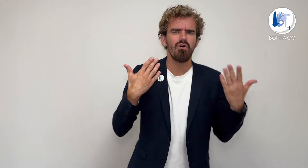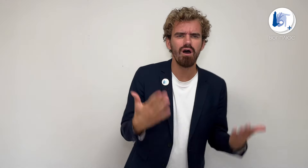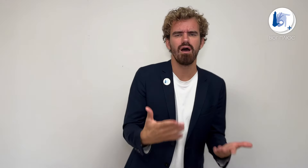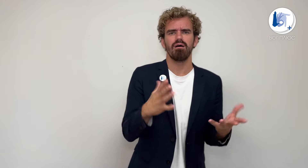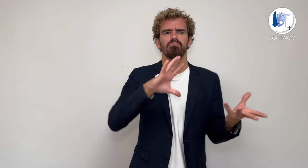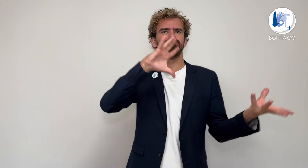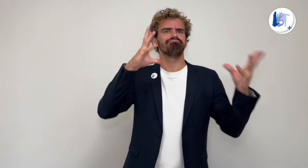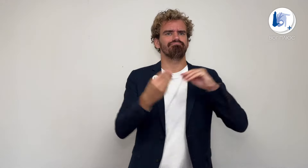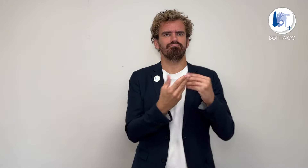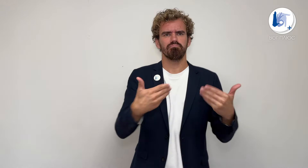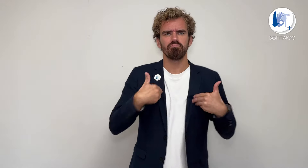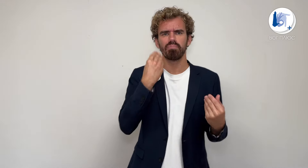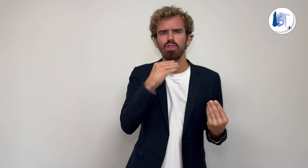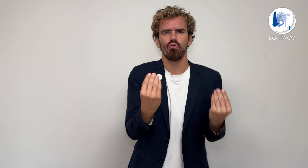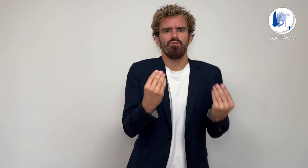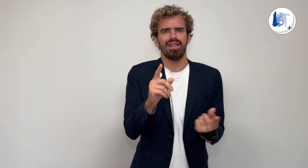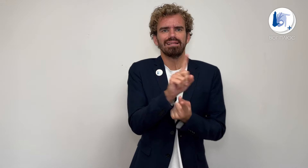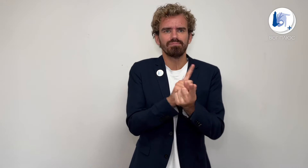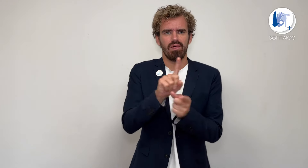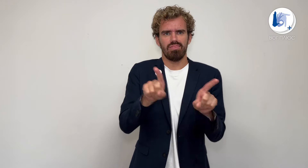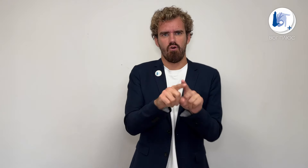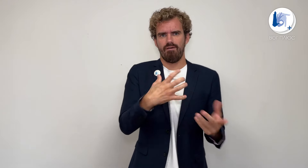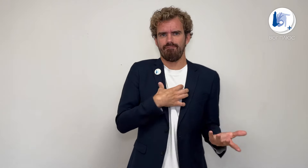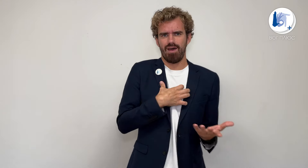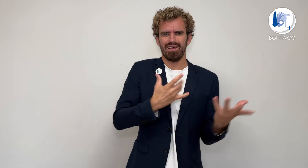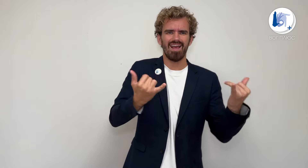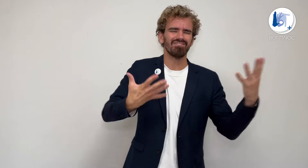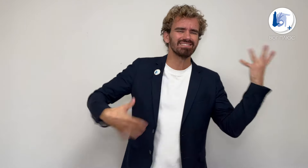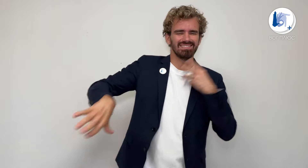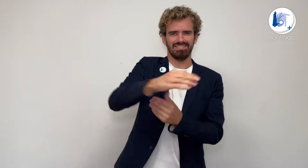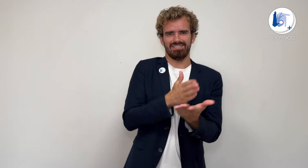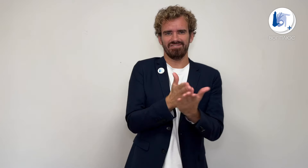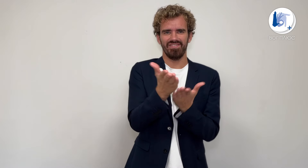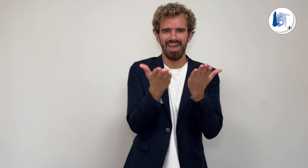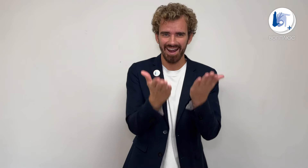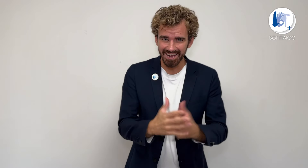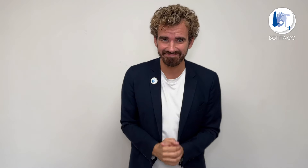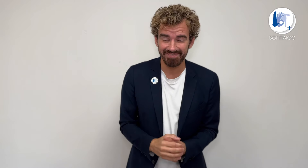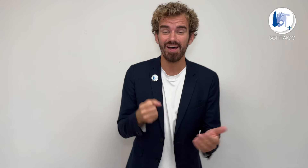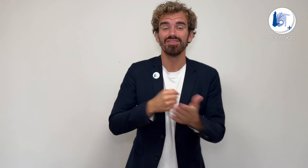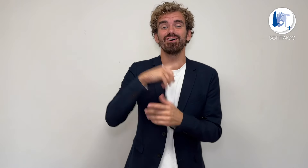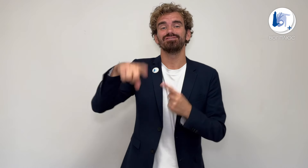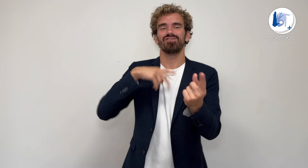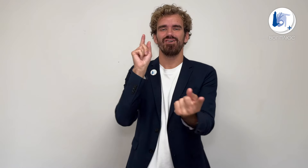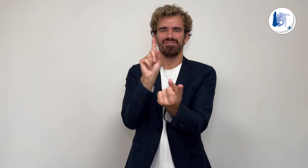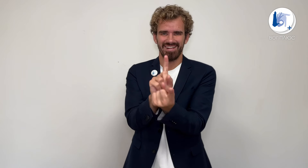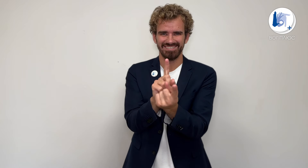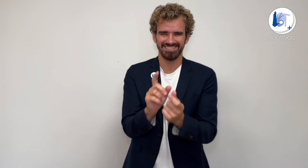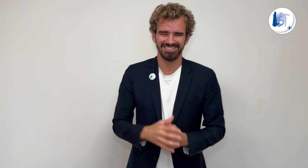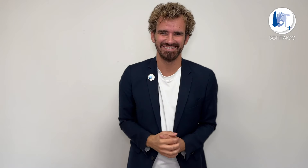приведет к продуктивным изменениям в такой важной для нас всех сфере. До скорой встречи!